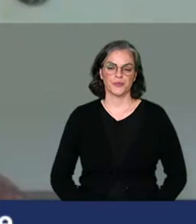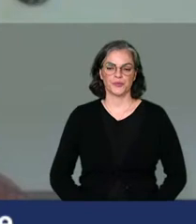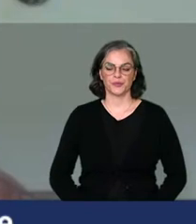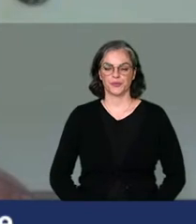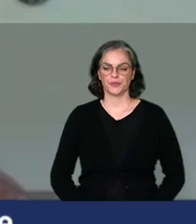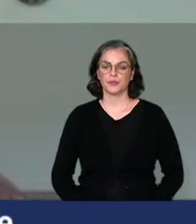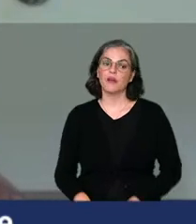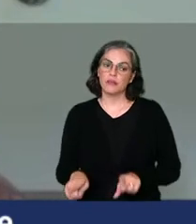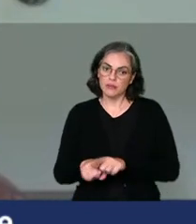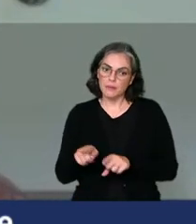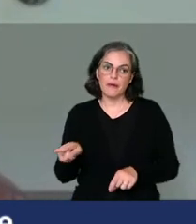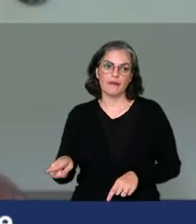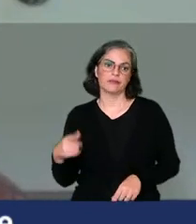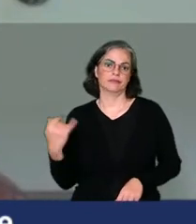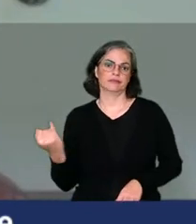PRINCIPALMENTE QUE VAI ESTAR COMBATENDO A VIOLÊNCIA, QUE